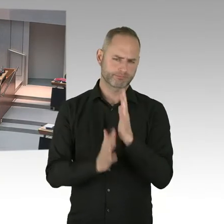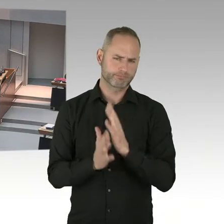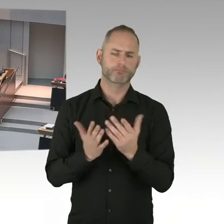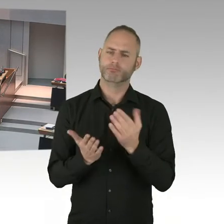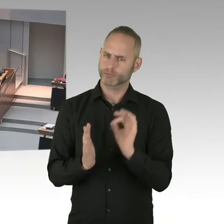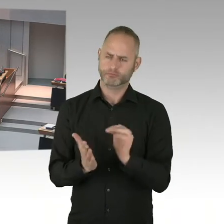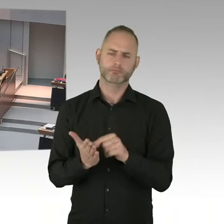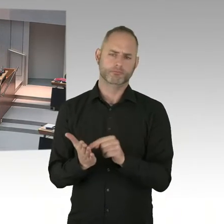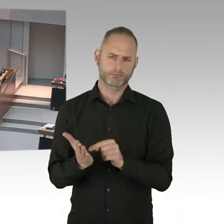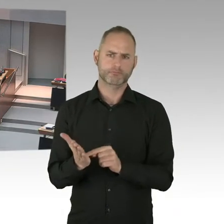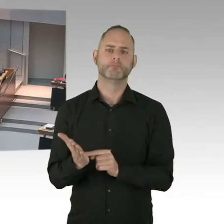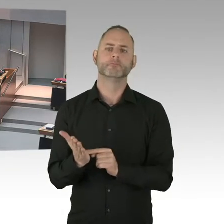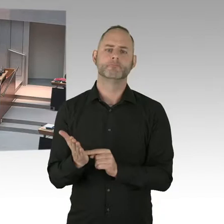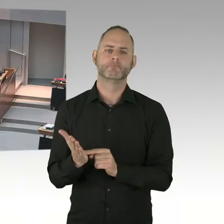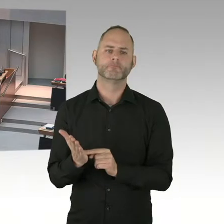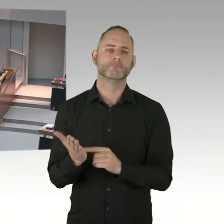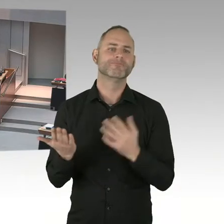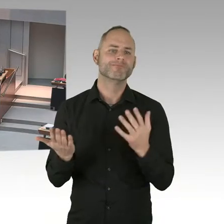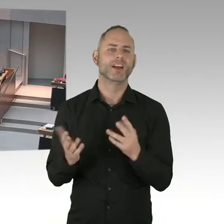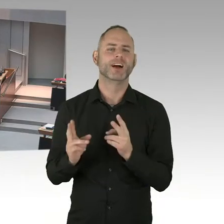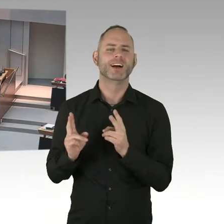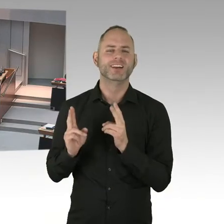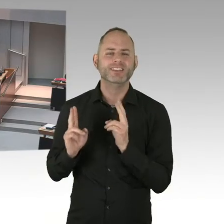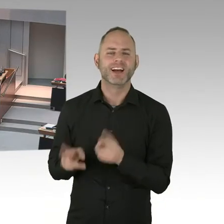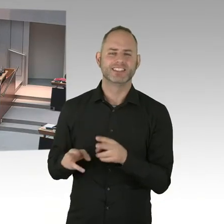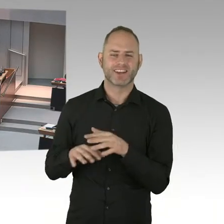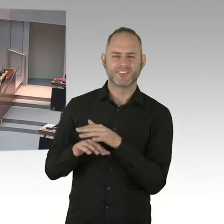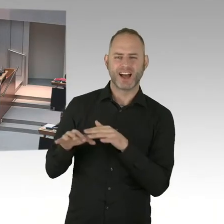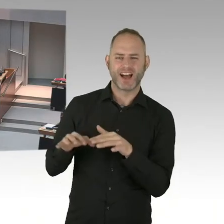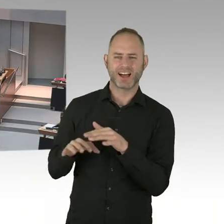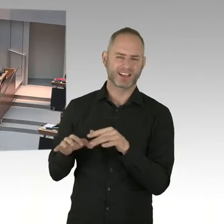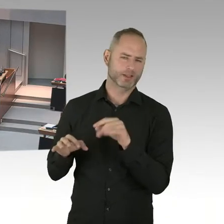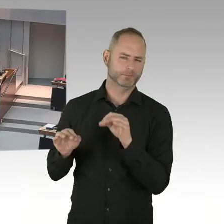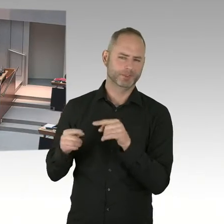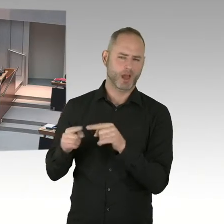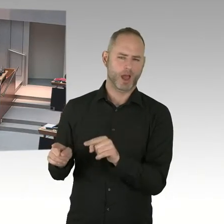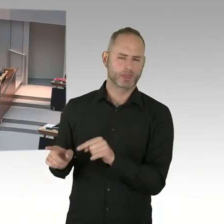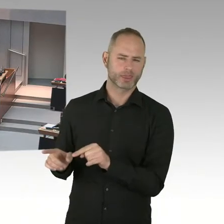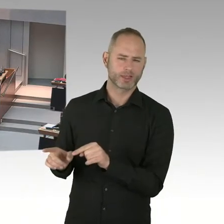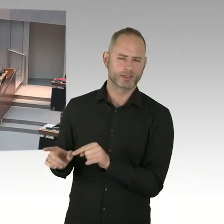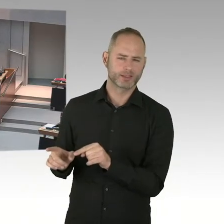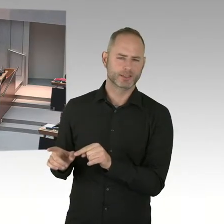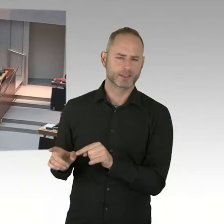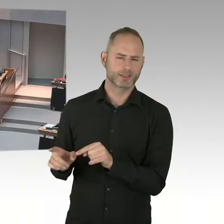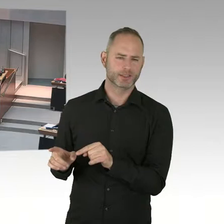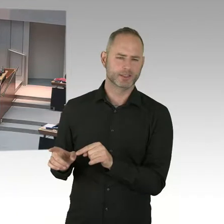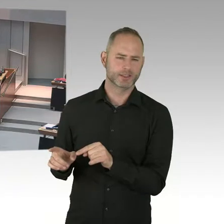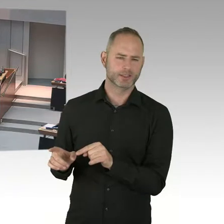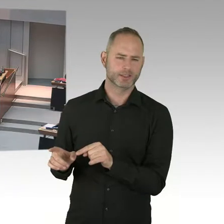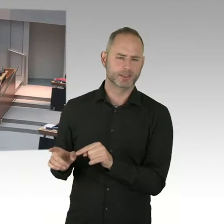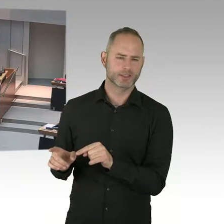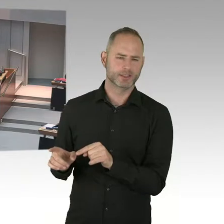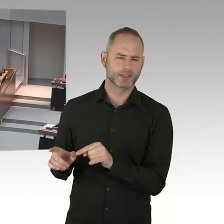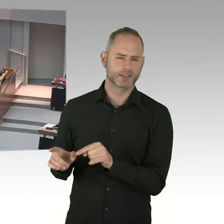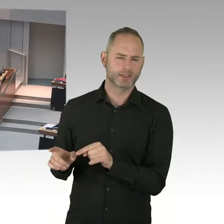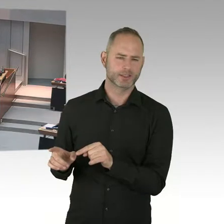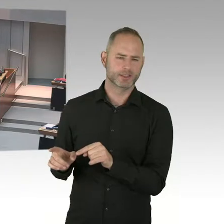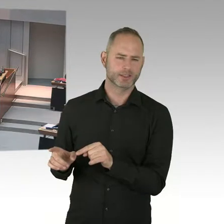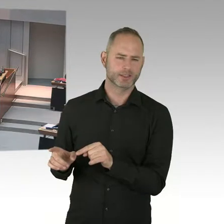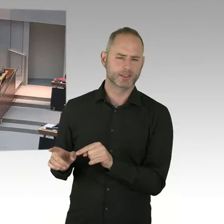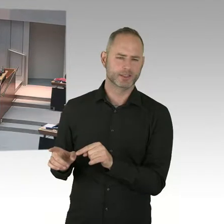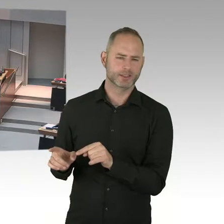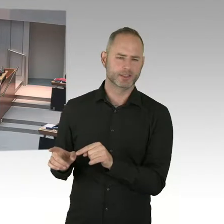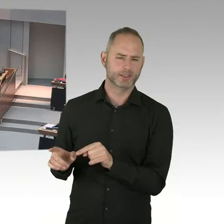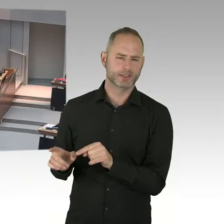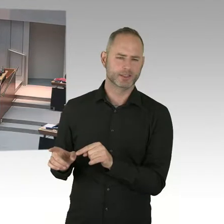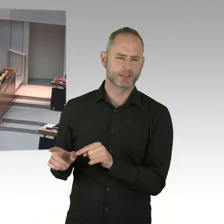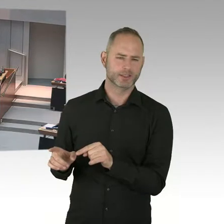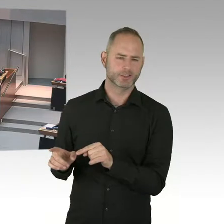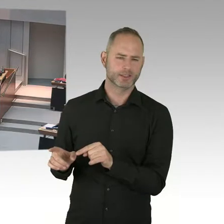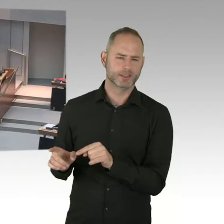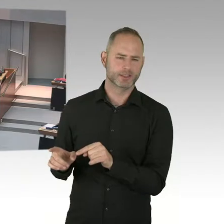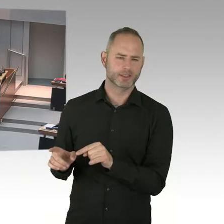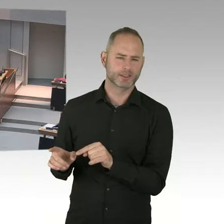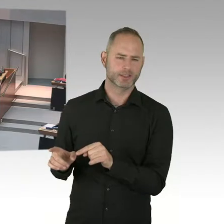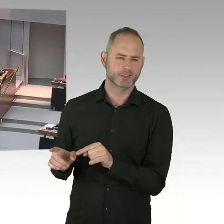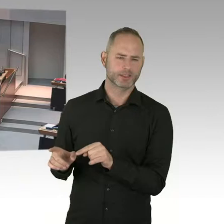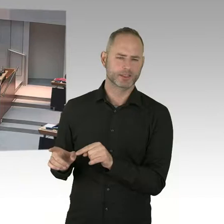Da muss man dann noch Bündnispart-. (Tonstörung)